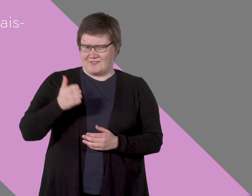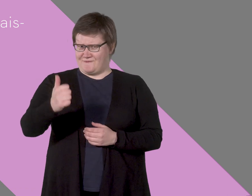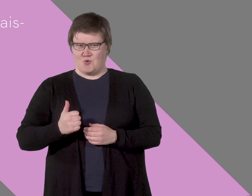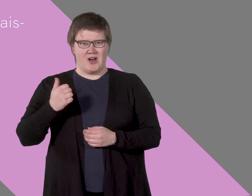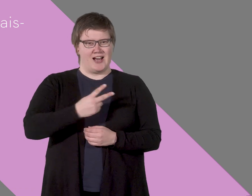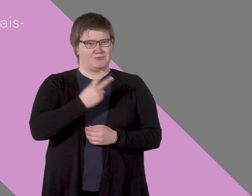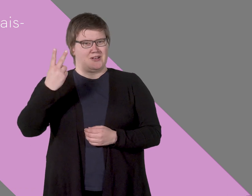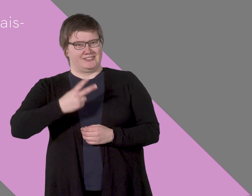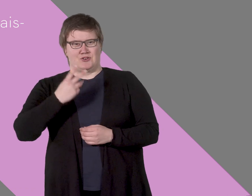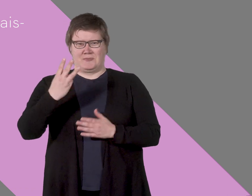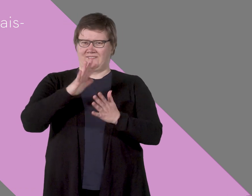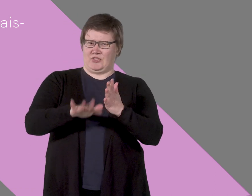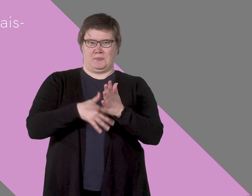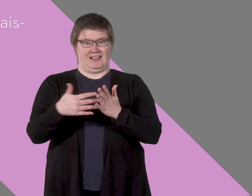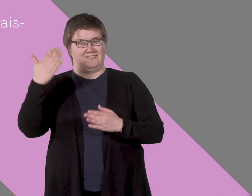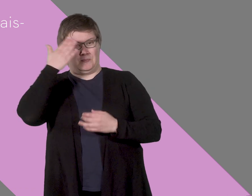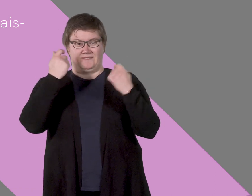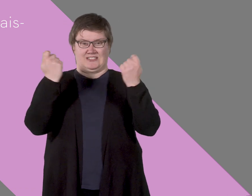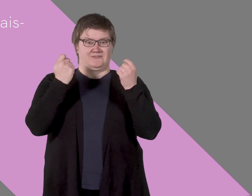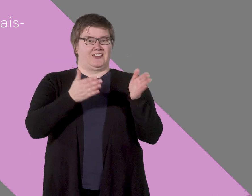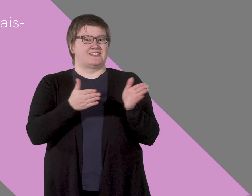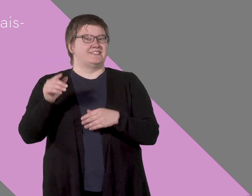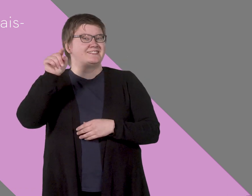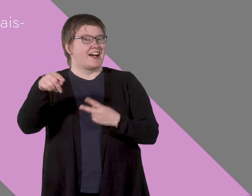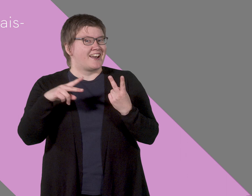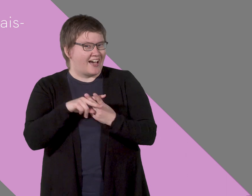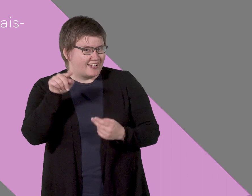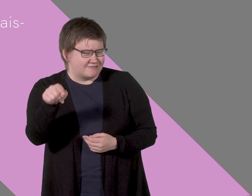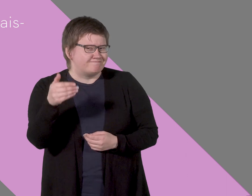Vuoden 2023 viittomakielinen filmifestivaali järjestetään Lahdessa -